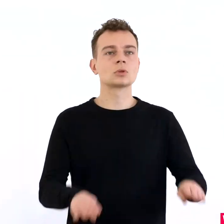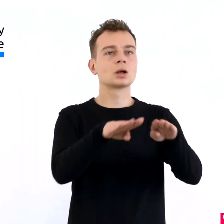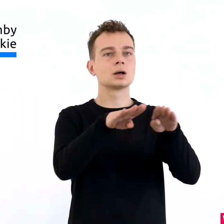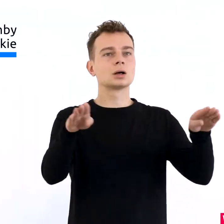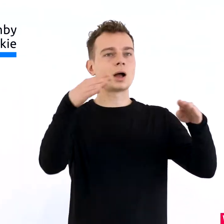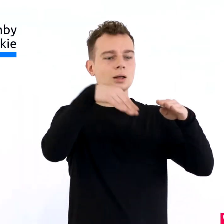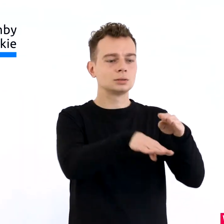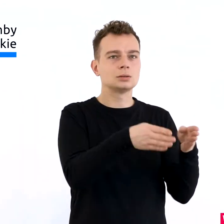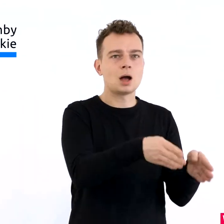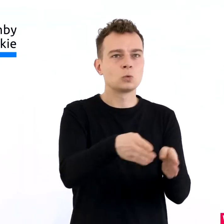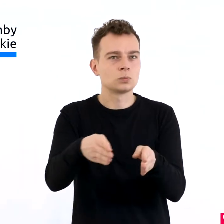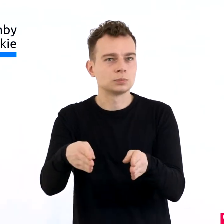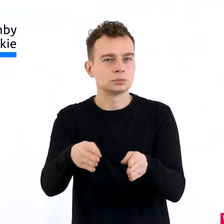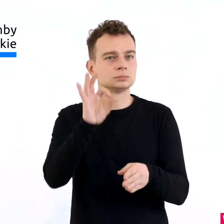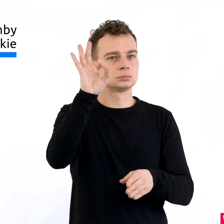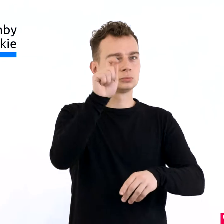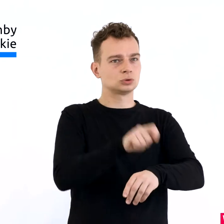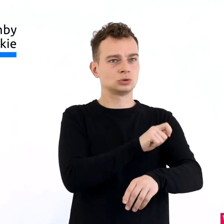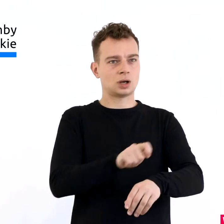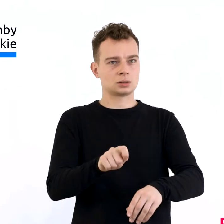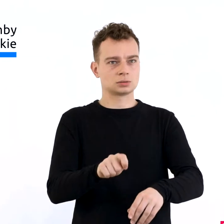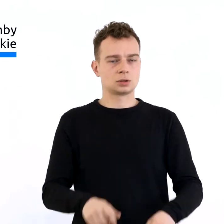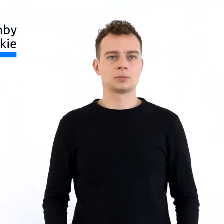Katakumby chrześcijańskie